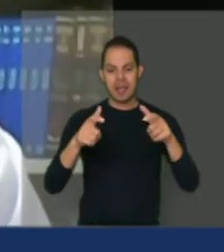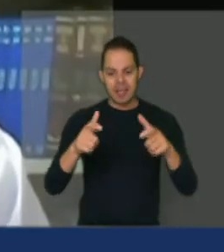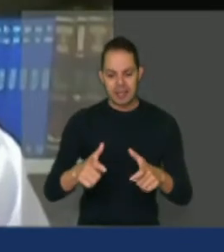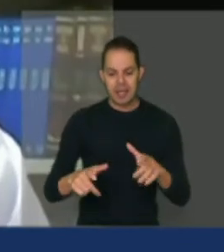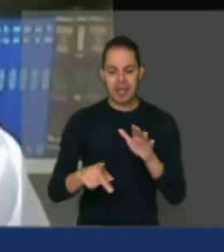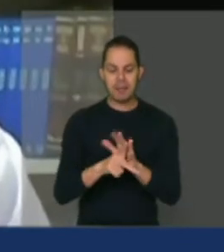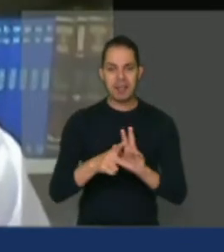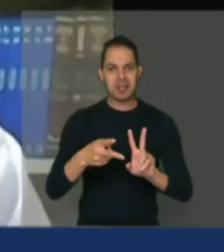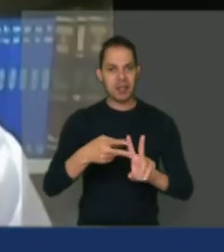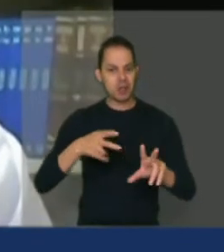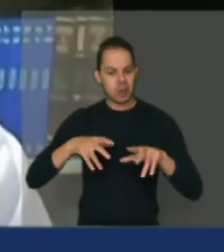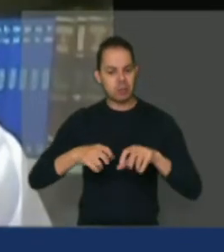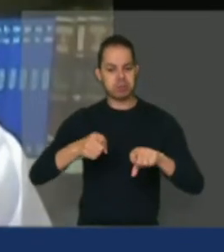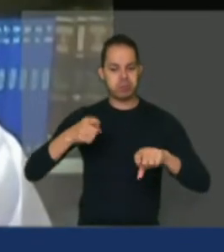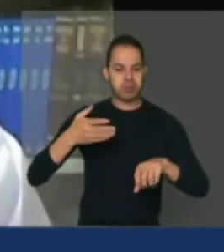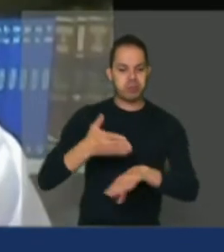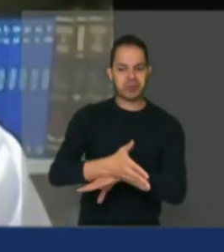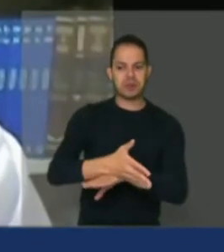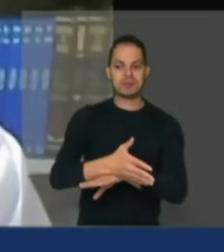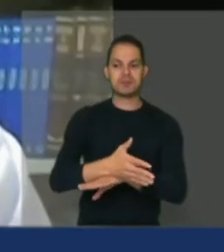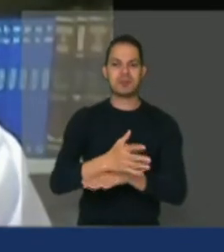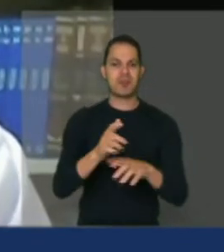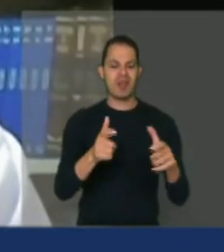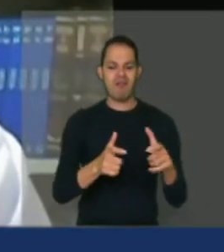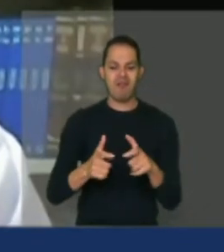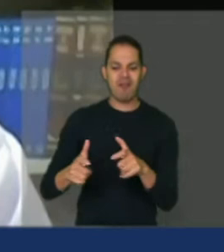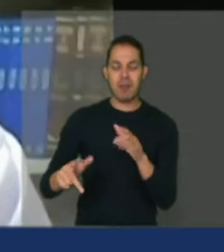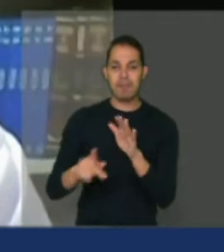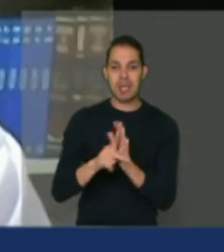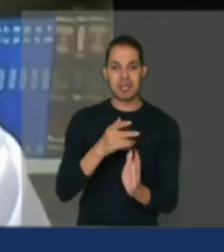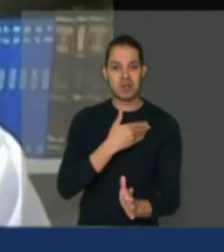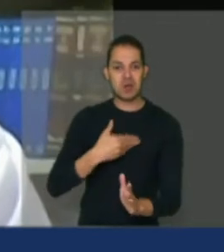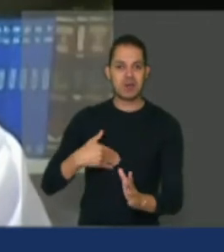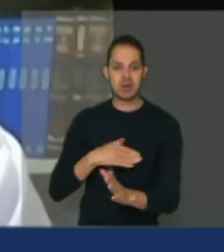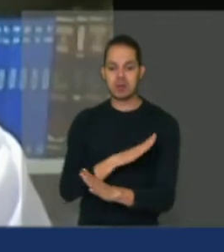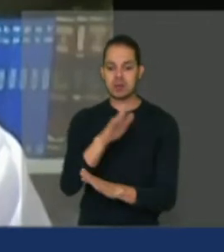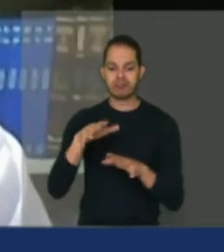BLICAS, PORTANTO... A GENTE NÃO ACEITA ISSO, ISSO VAI CRIAR UM GRANDE IMPACTO COM A... COM A DESCULPA DE QUE